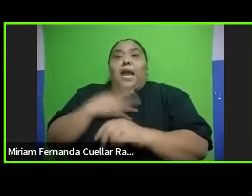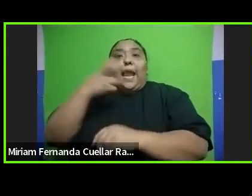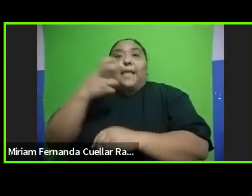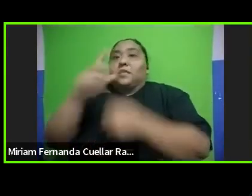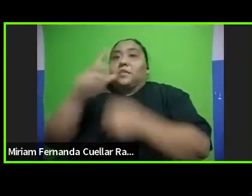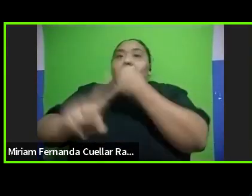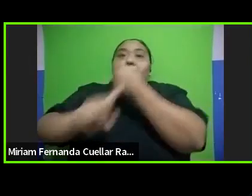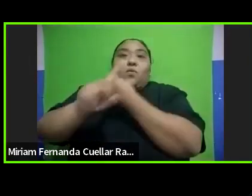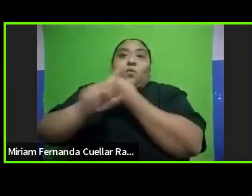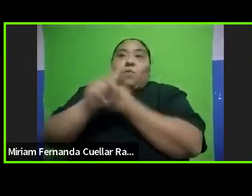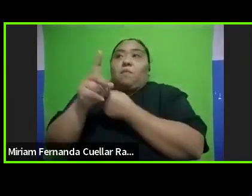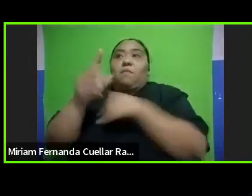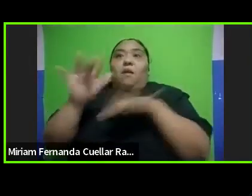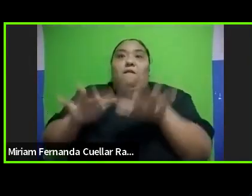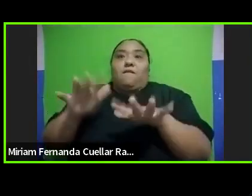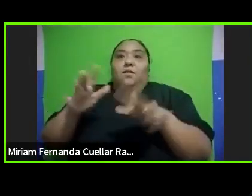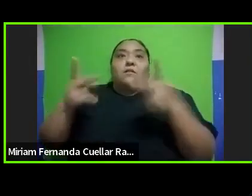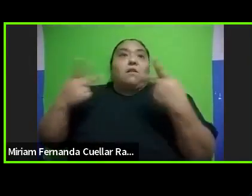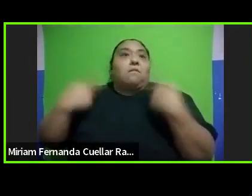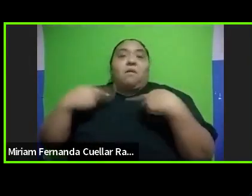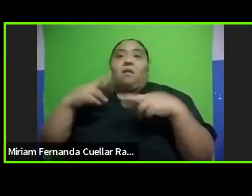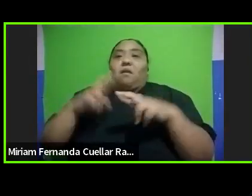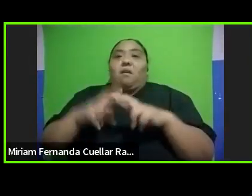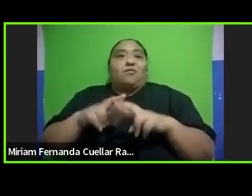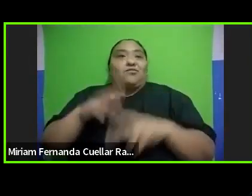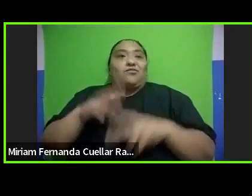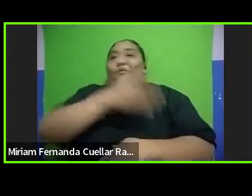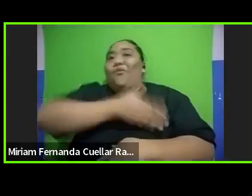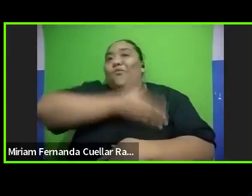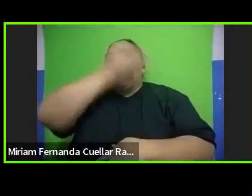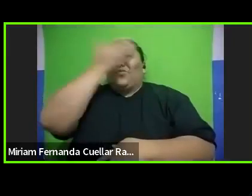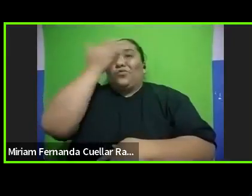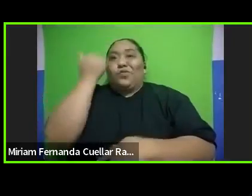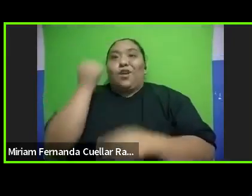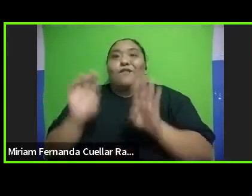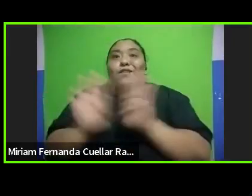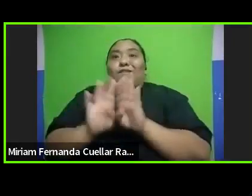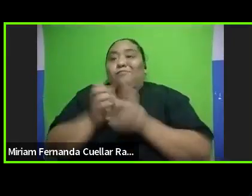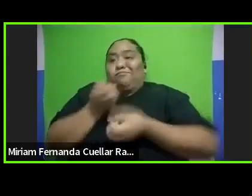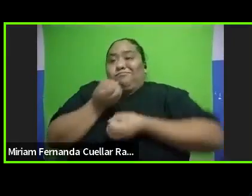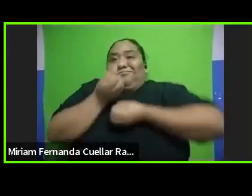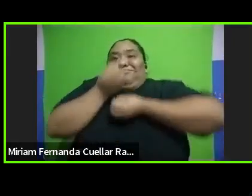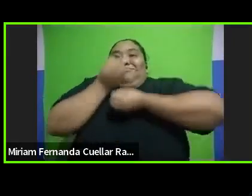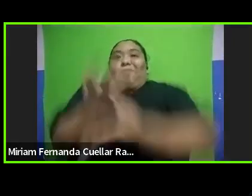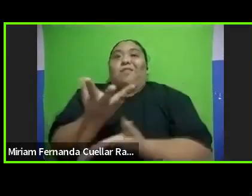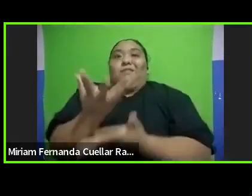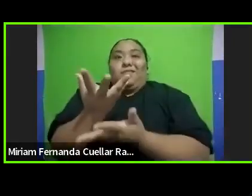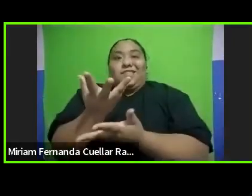problema problema, sobre todo de los maestros, es muy s, es no tener el lenguaje para es no tener el lenguaje para poder expresar muy